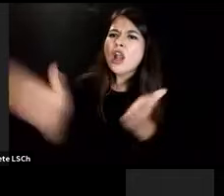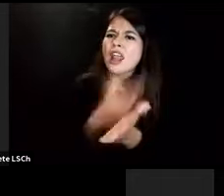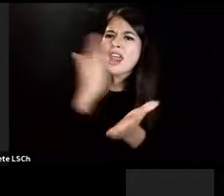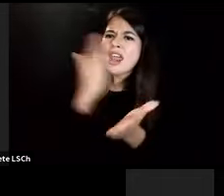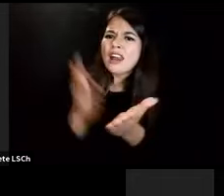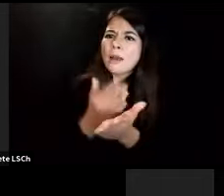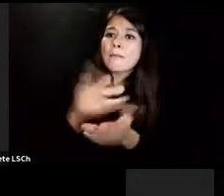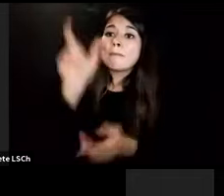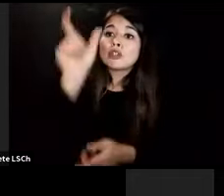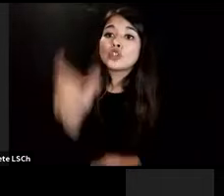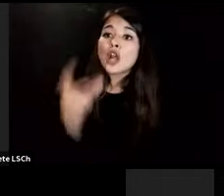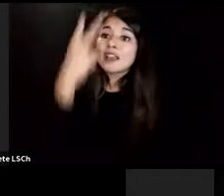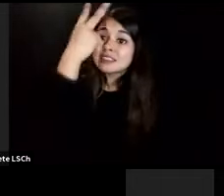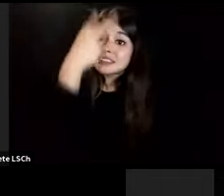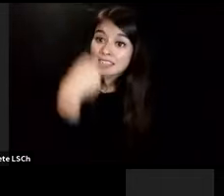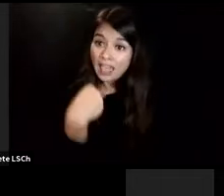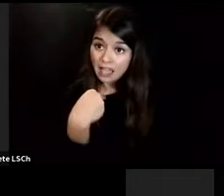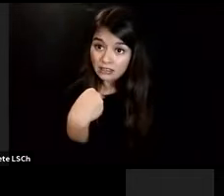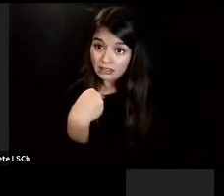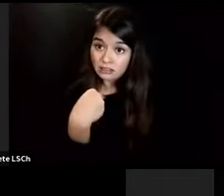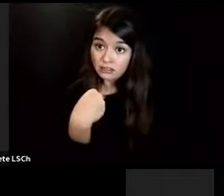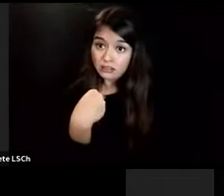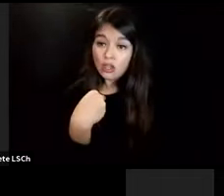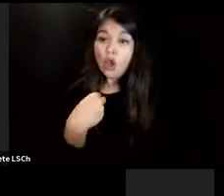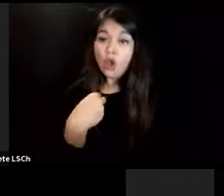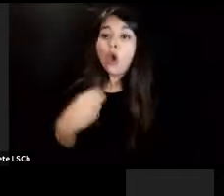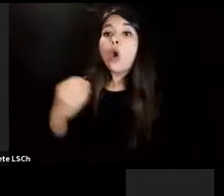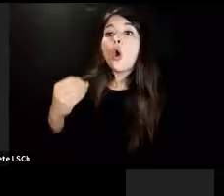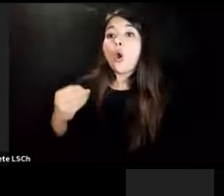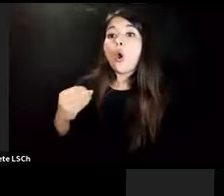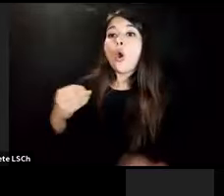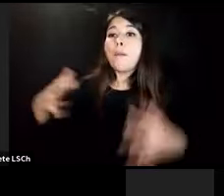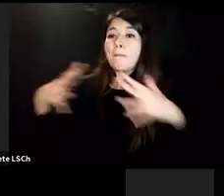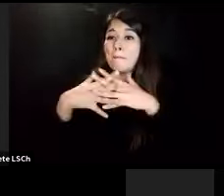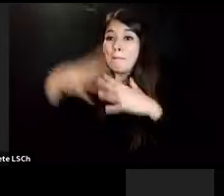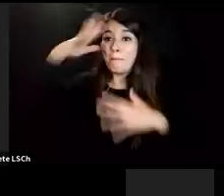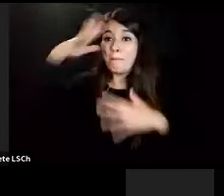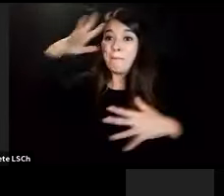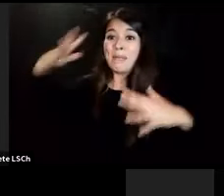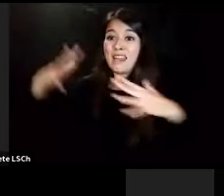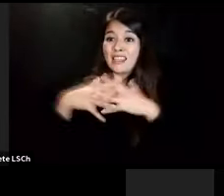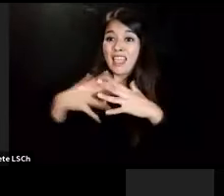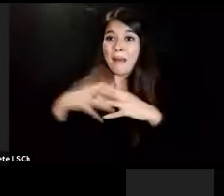especialmente a soldados que habían perdido la vista durante la primera guerra mundial.